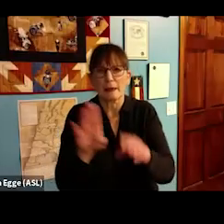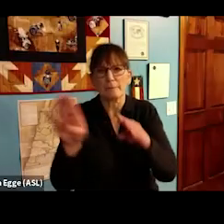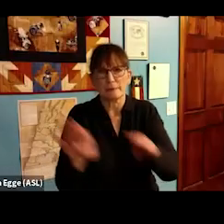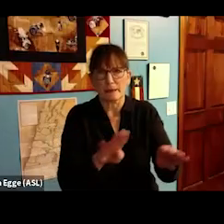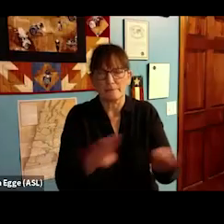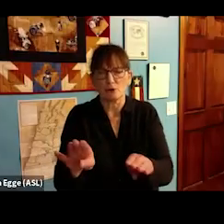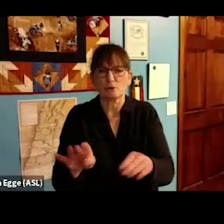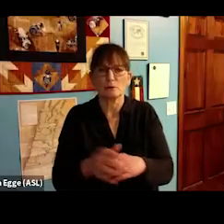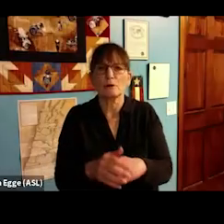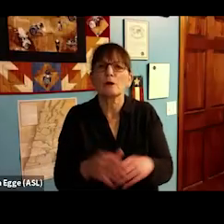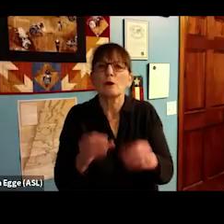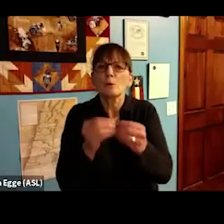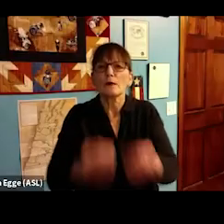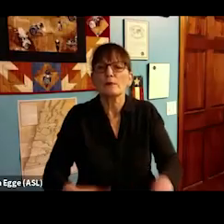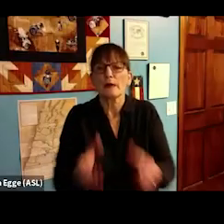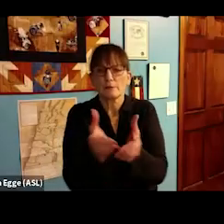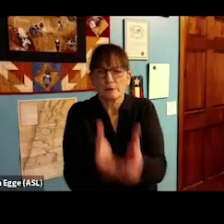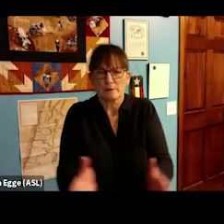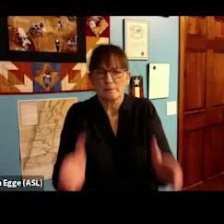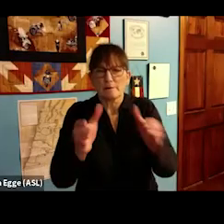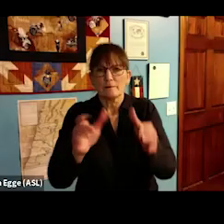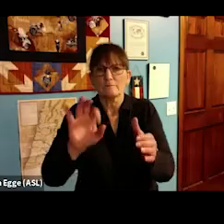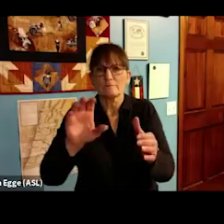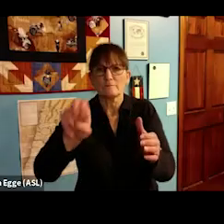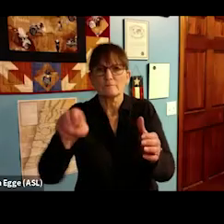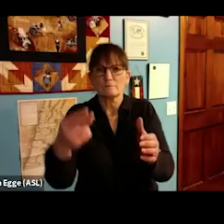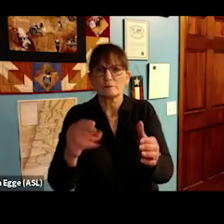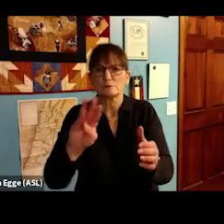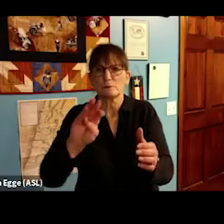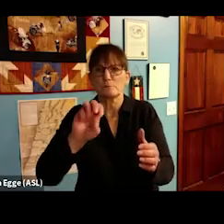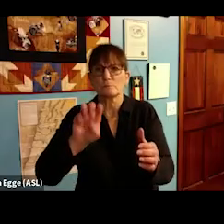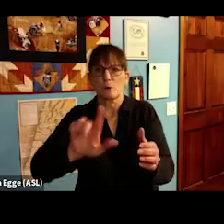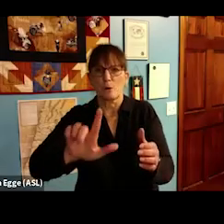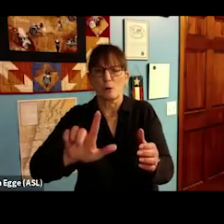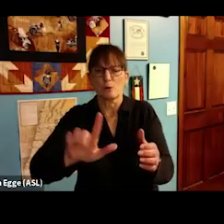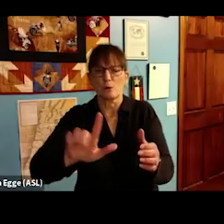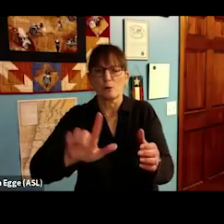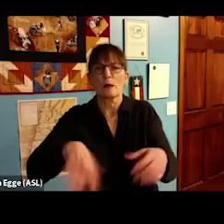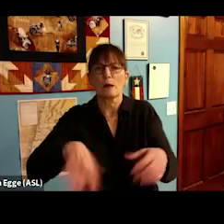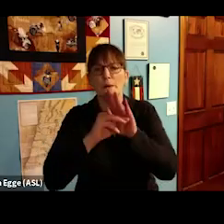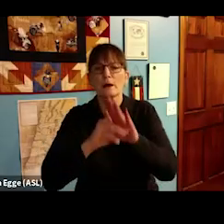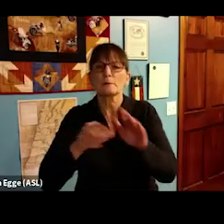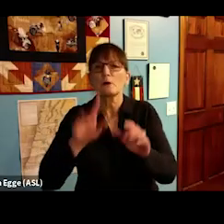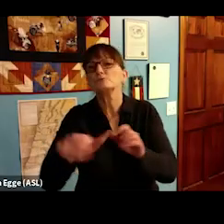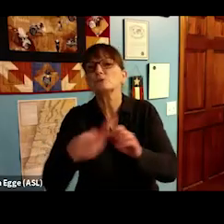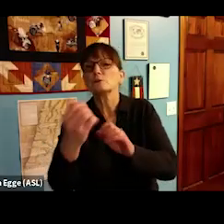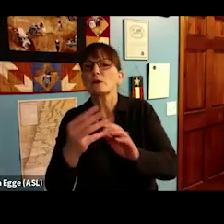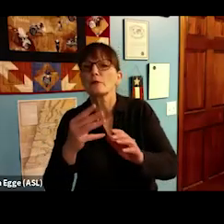Y a partir de septiembre de 2024, la Seguridad Social estableció el registro de representantes